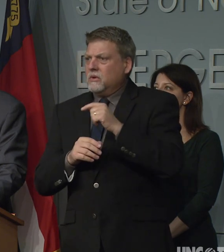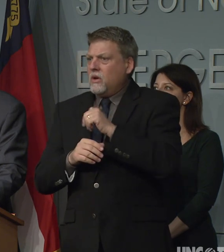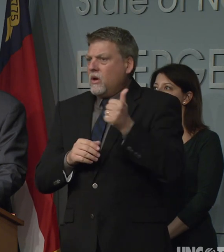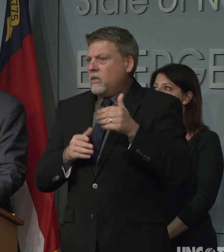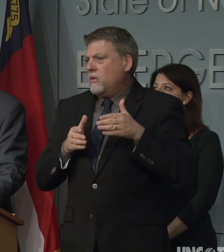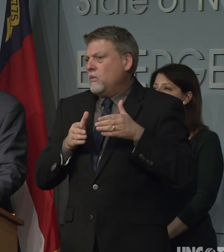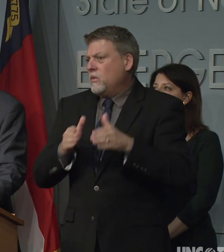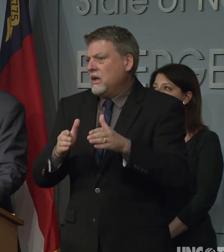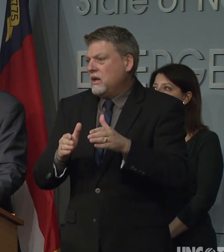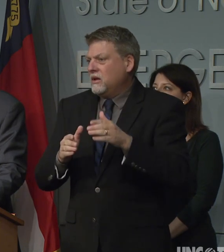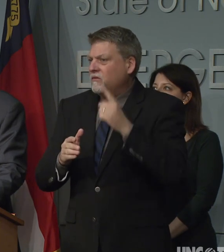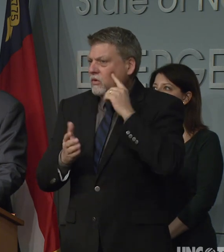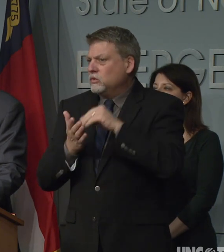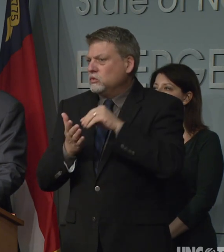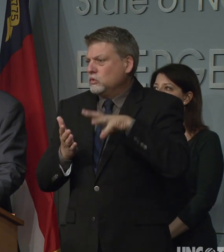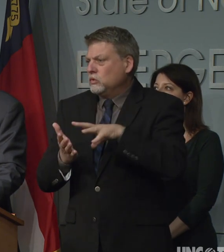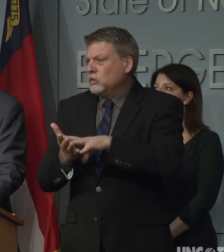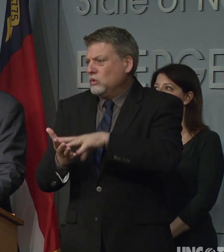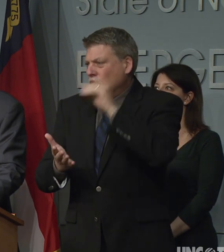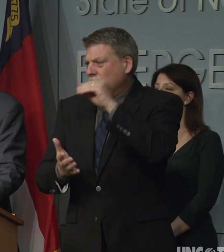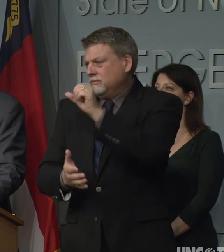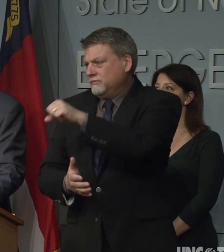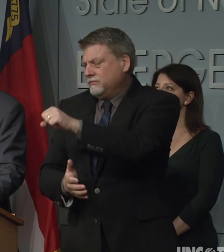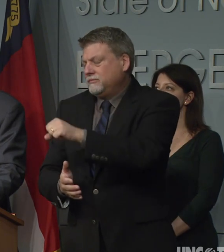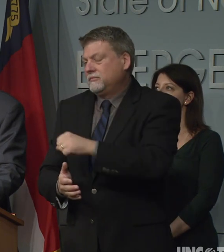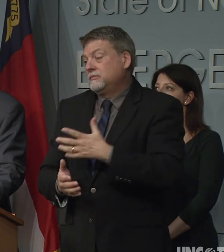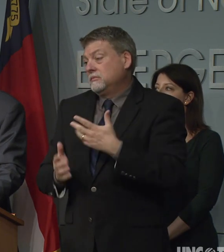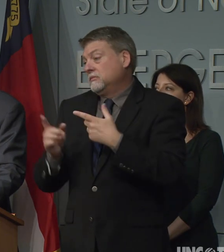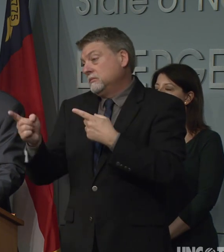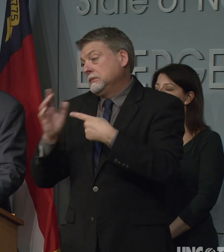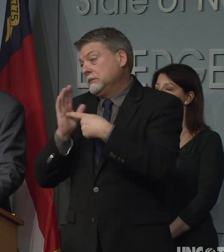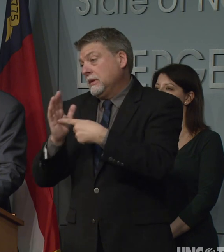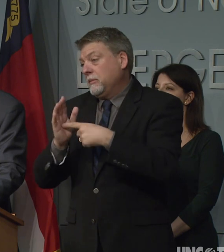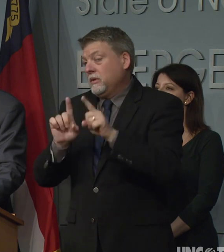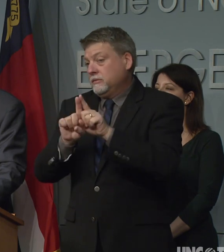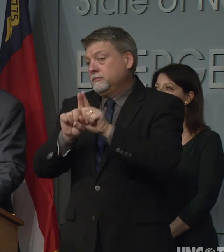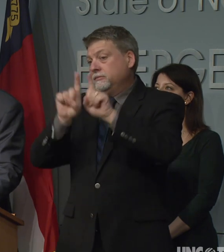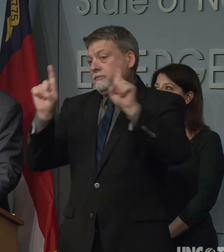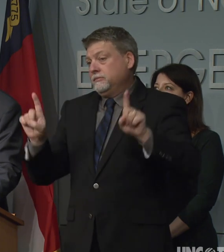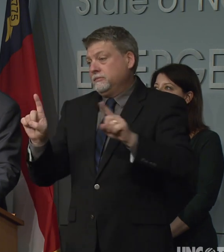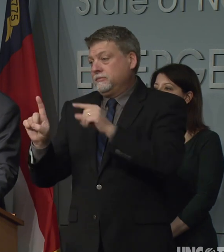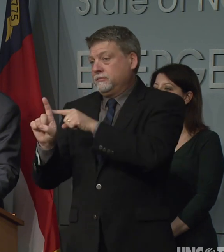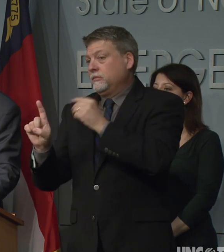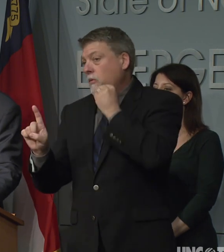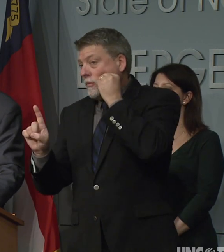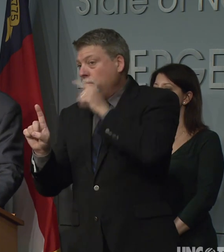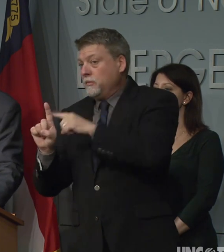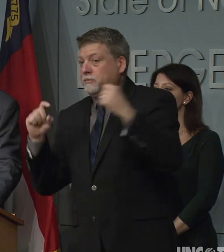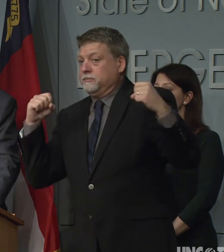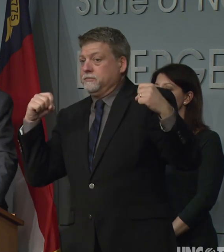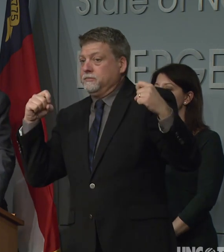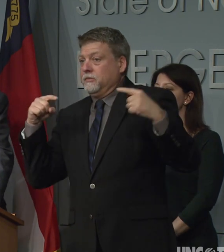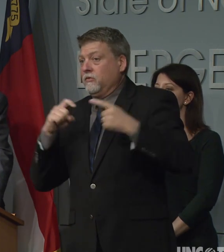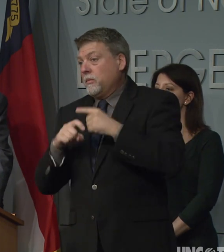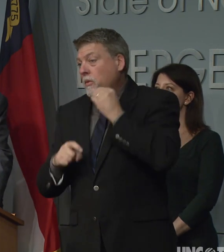Vamos a el trabajo que están realizando se va a concentrar en hacer todo lo posible para que los niños continúen